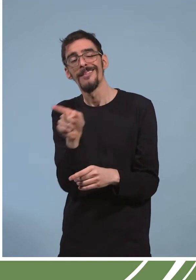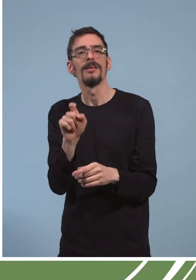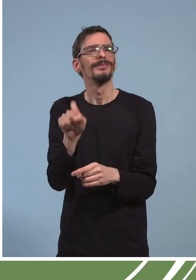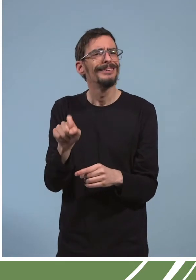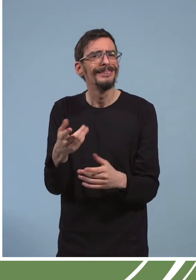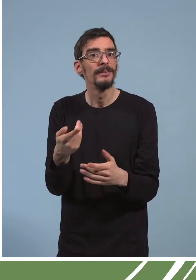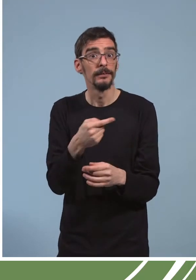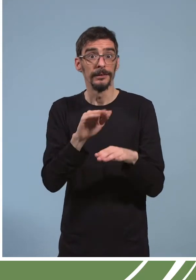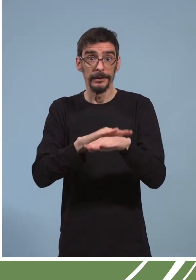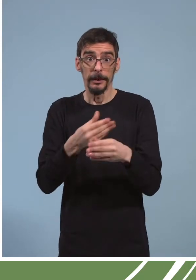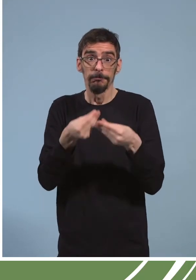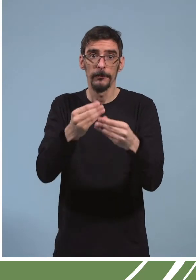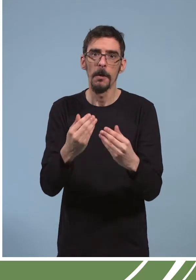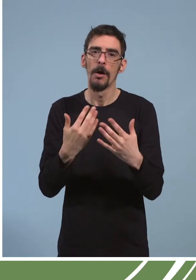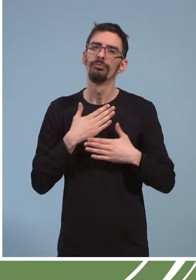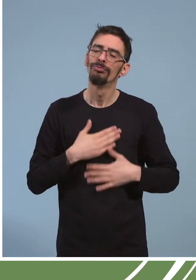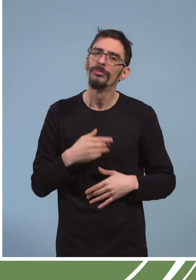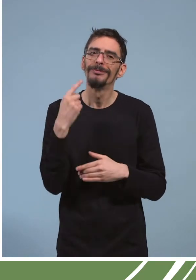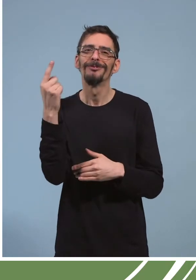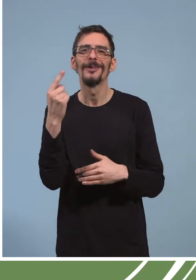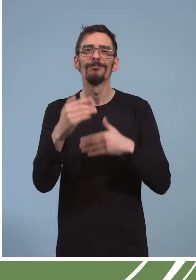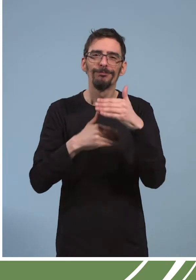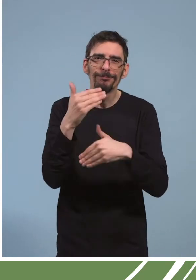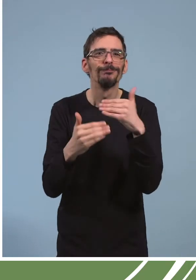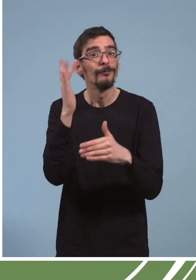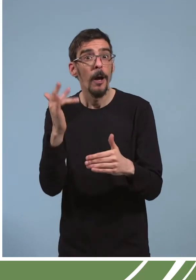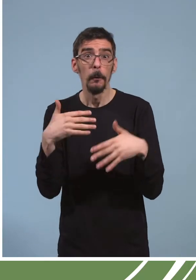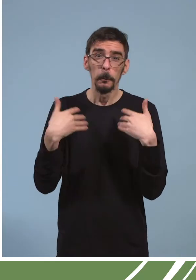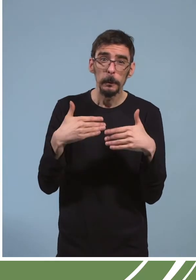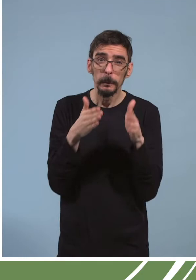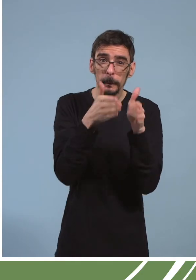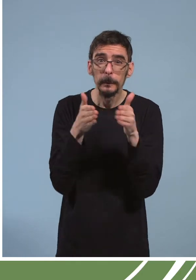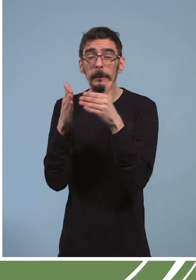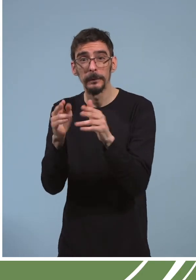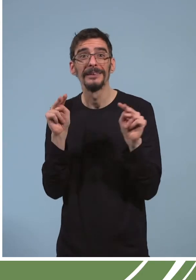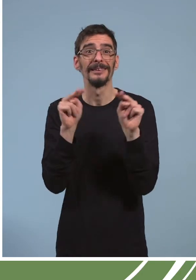Die Reflexion erfordert ein hohes Maß an Konzentration und aufmerksames Zuhören. Danke fürs Zusehen!